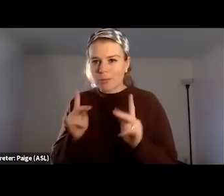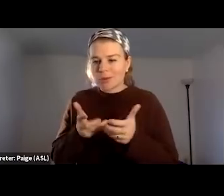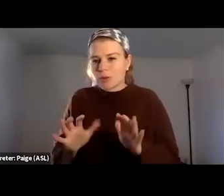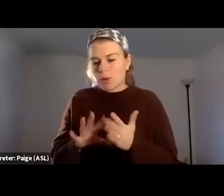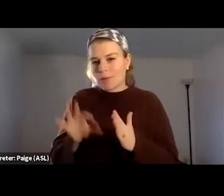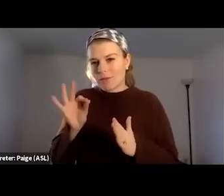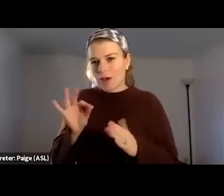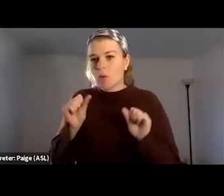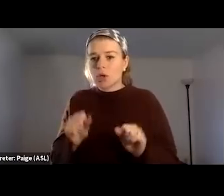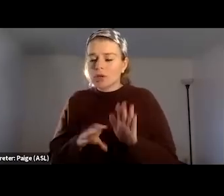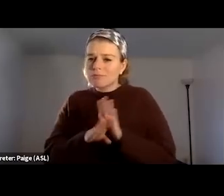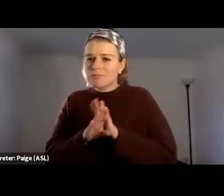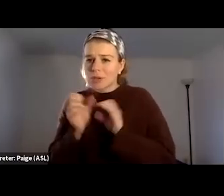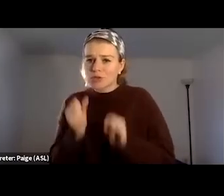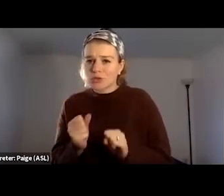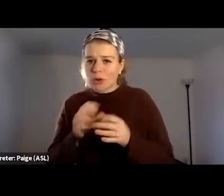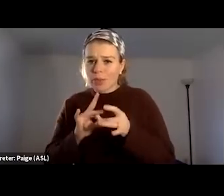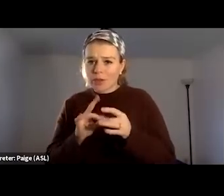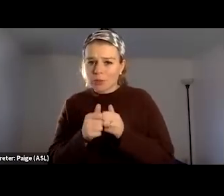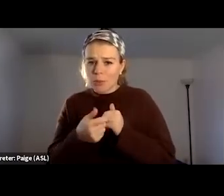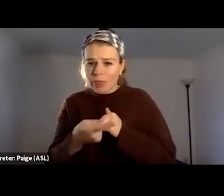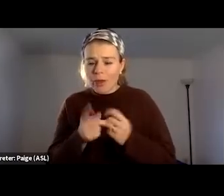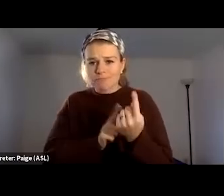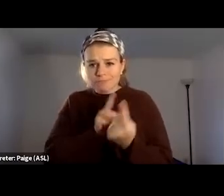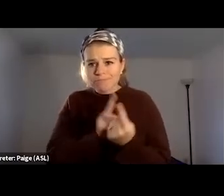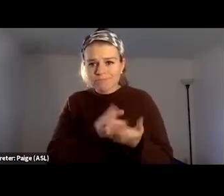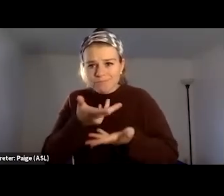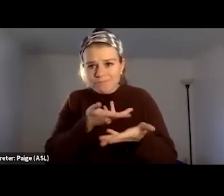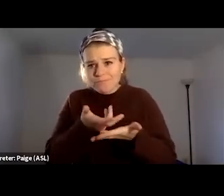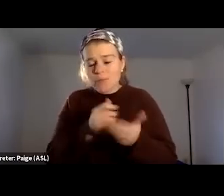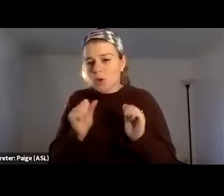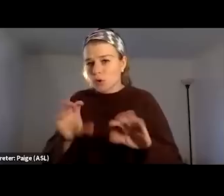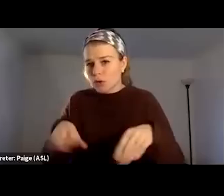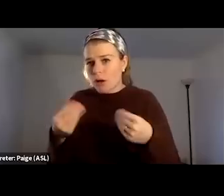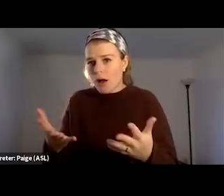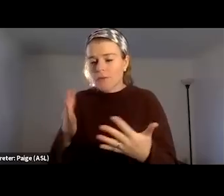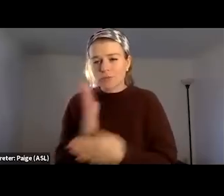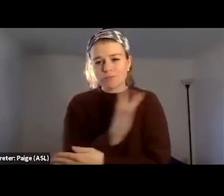Podíamos construir relaciones fuertes con ellos, persona a persona. Podíamos ofrecerles una amplia gama de servicios,